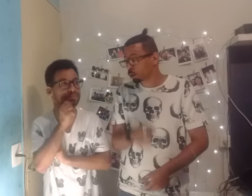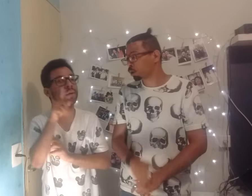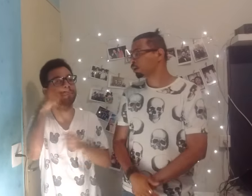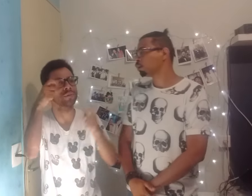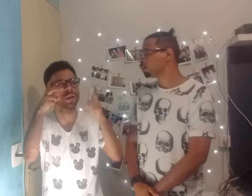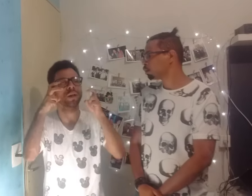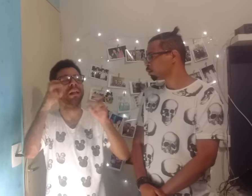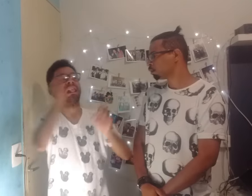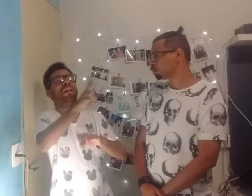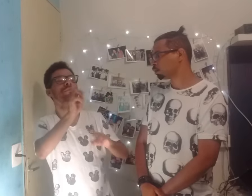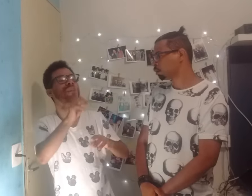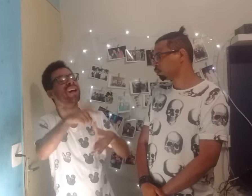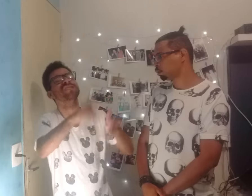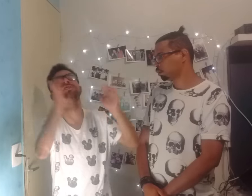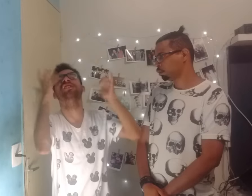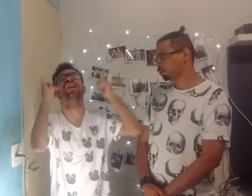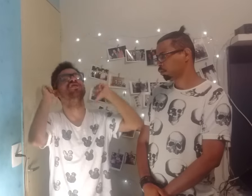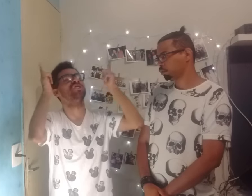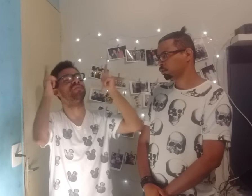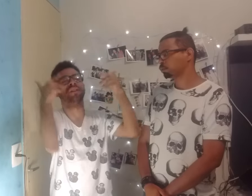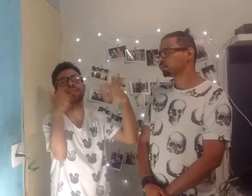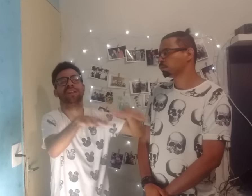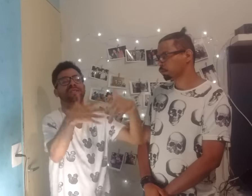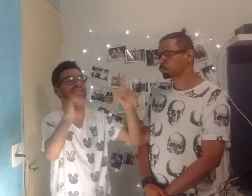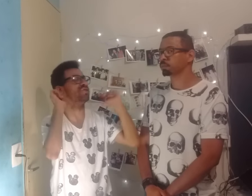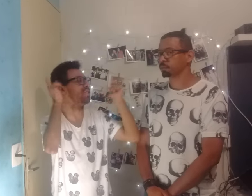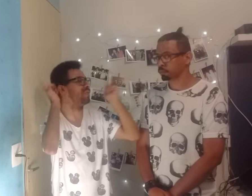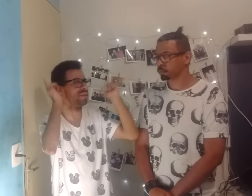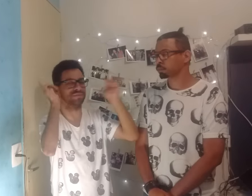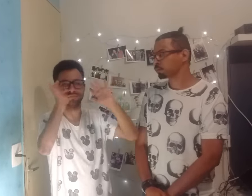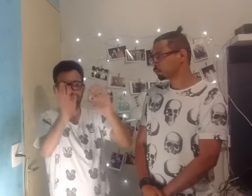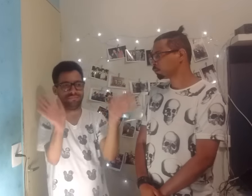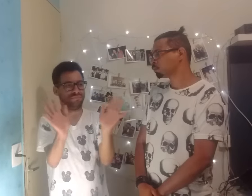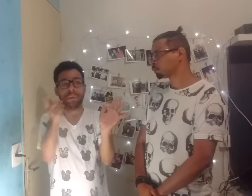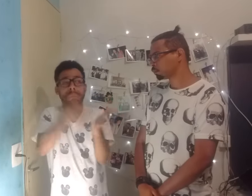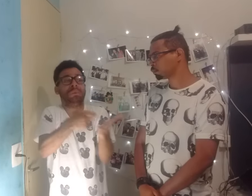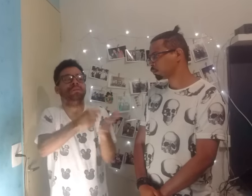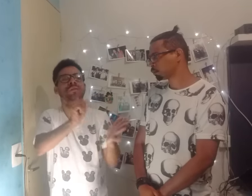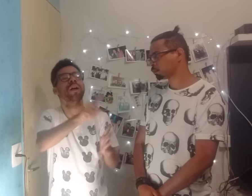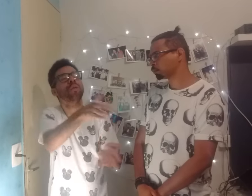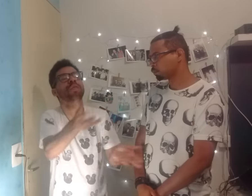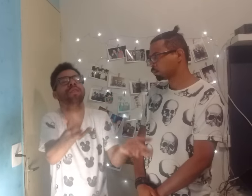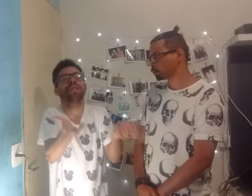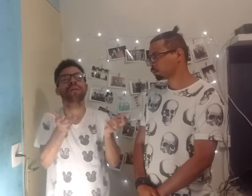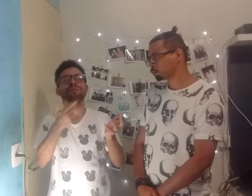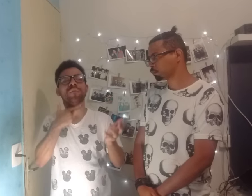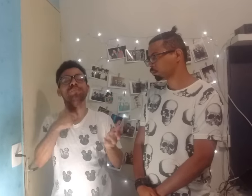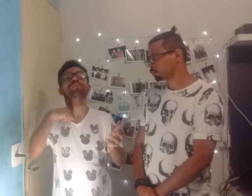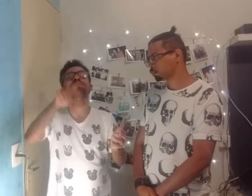não pode xingar!Perceber é divertido! deixar!! não obrtigão .. deles vontade quer!